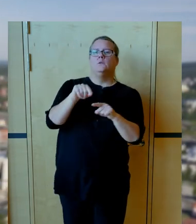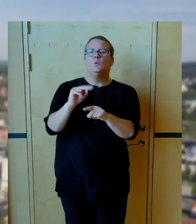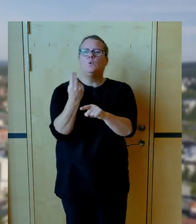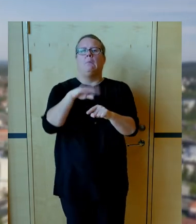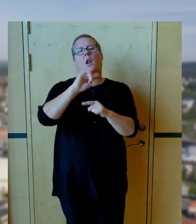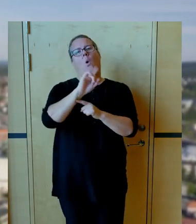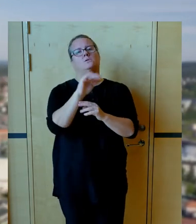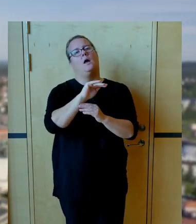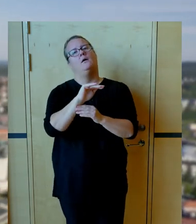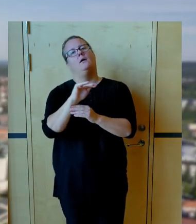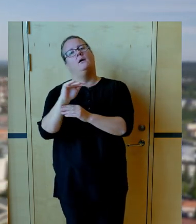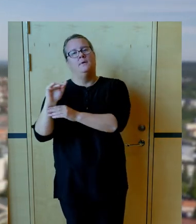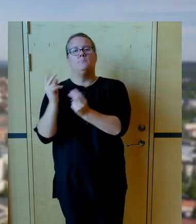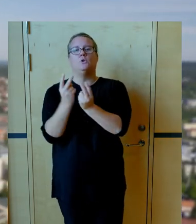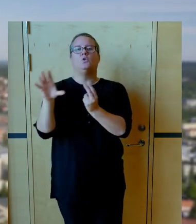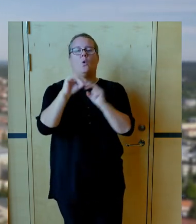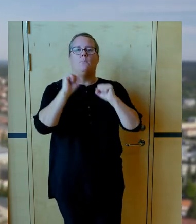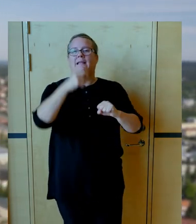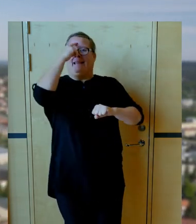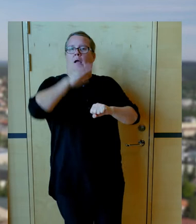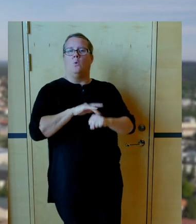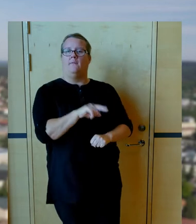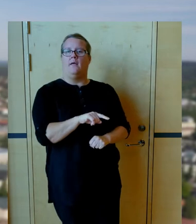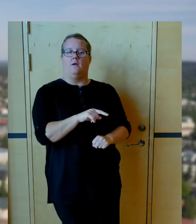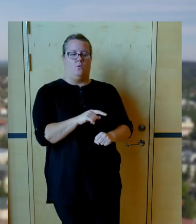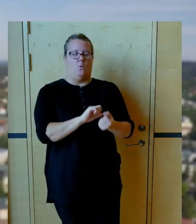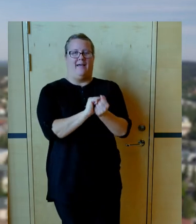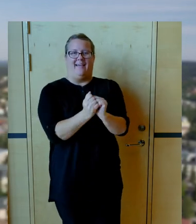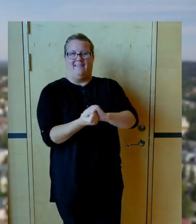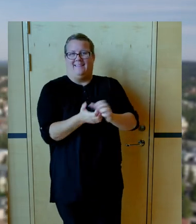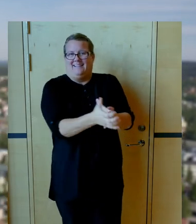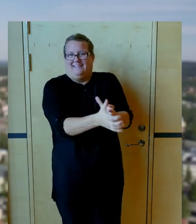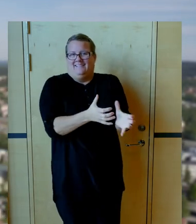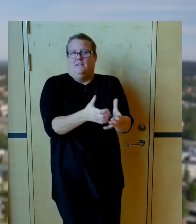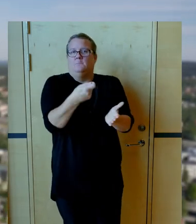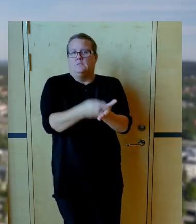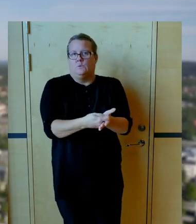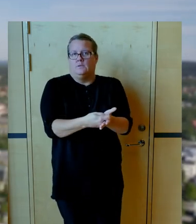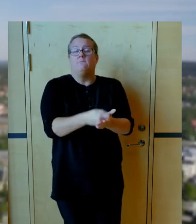Och därför så måste vi ta hänsyn till det att justera besluten därefter Allt annat vore direkt oansvarigt